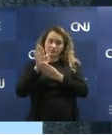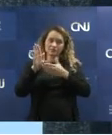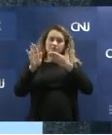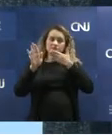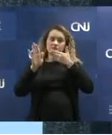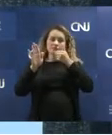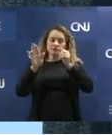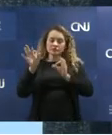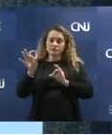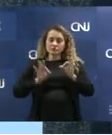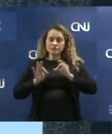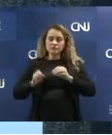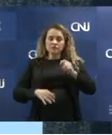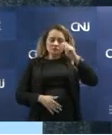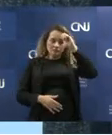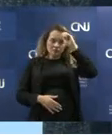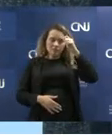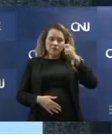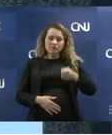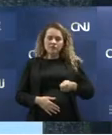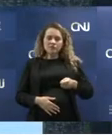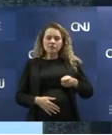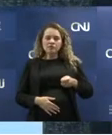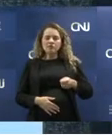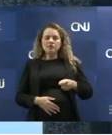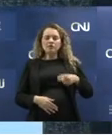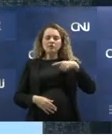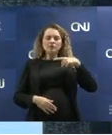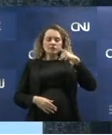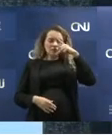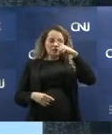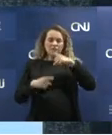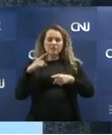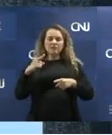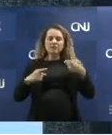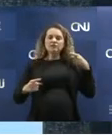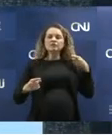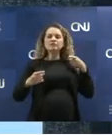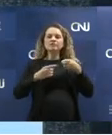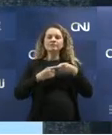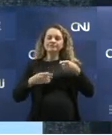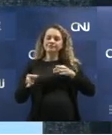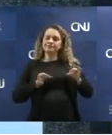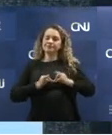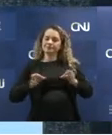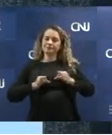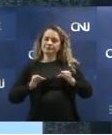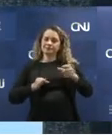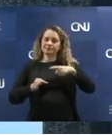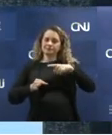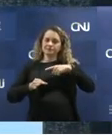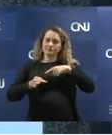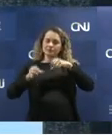Proibição do abuso de demandar comprometimento de projetos de infraestrutura programas de parceria